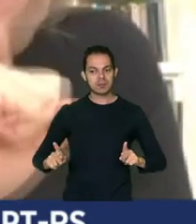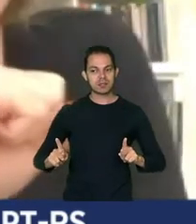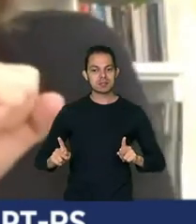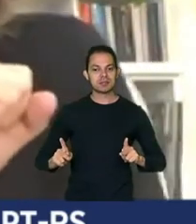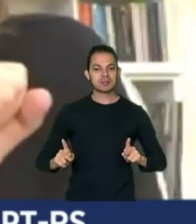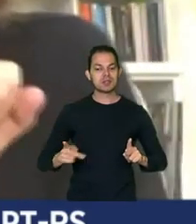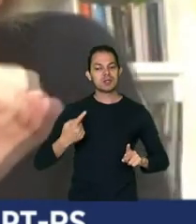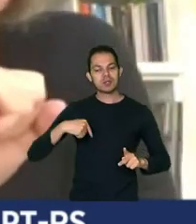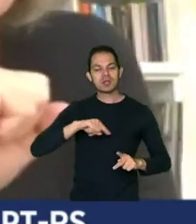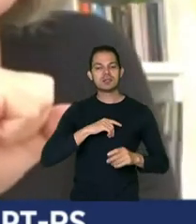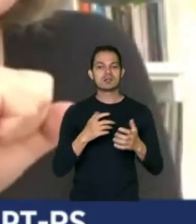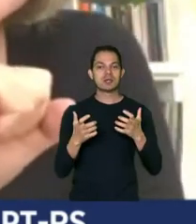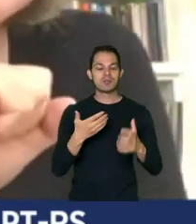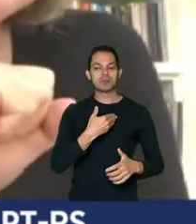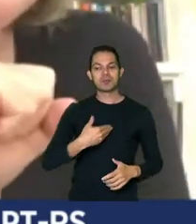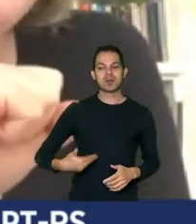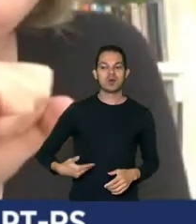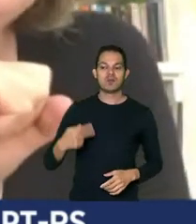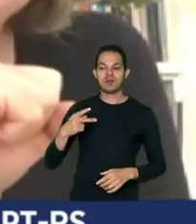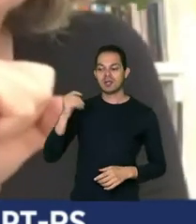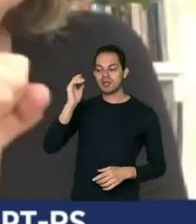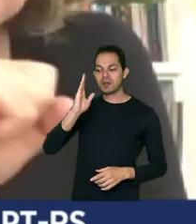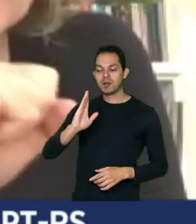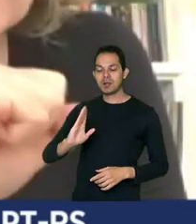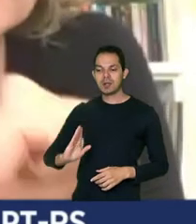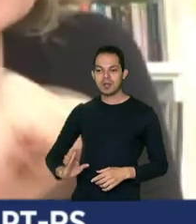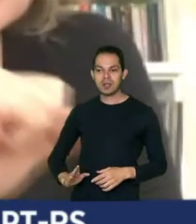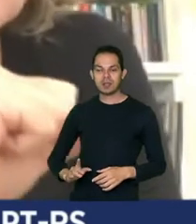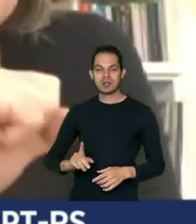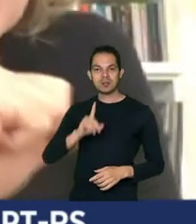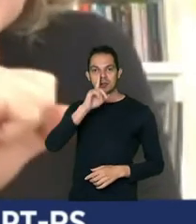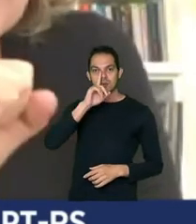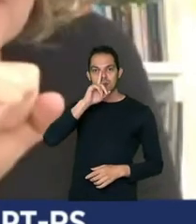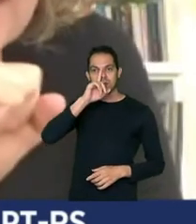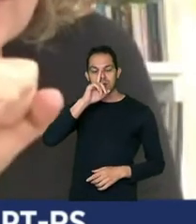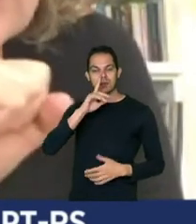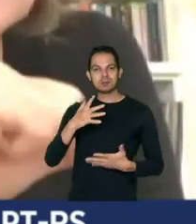E PELA PAZ É UMA MISSÃO CONSTITUCIONAL DO BRASIL. ESPEREMOS QUE O GOVERNO BRASILEIRO NÃO EXISTA A